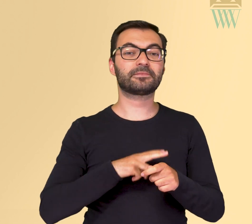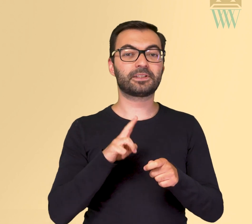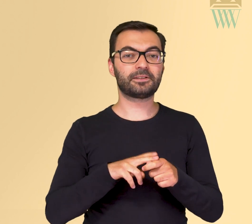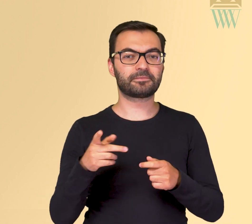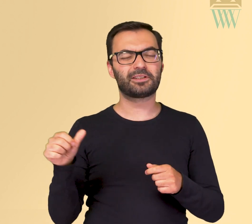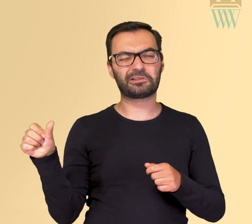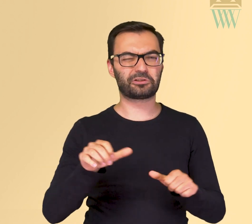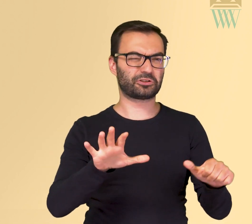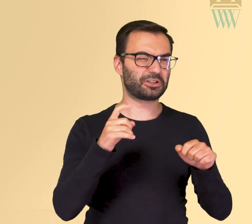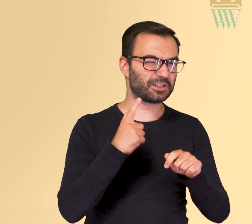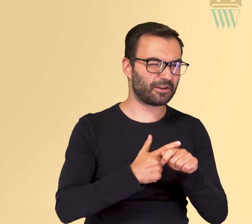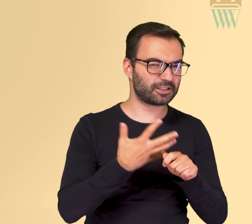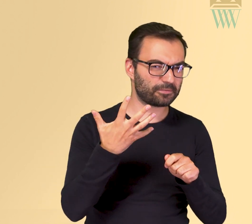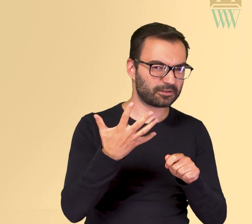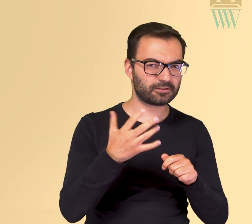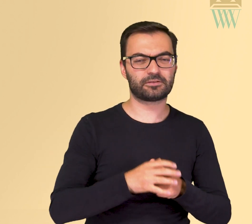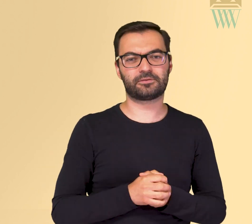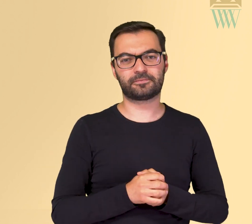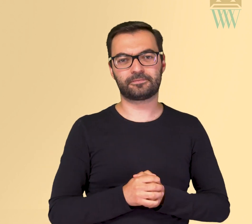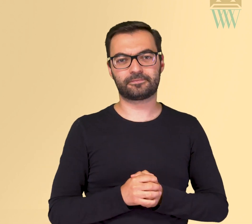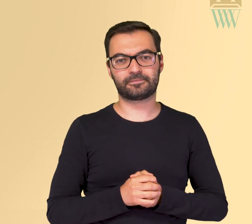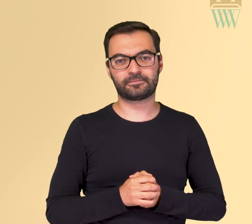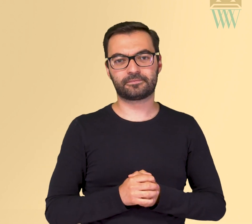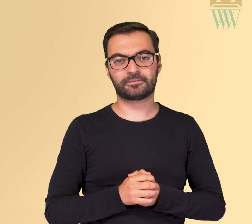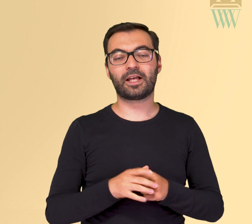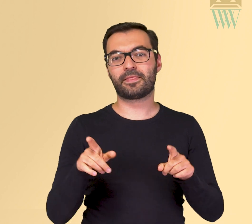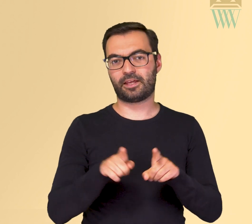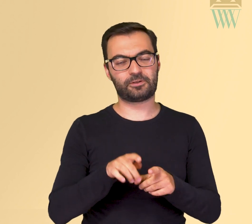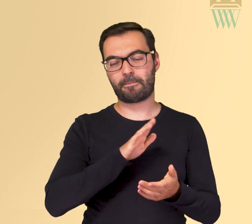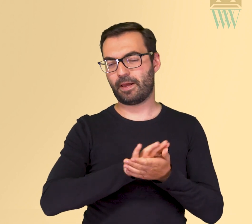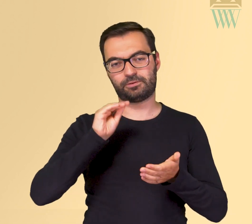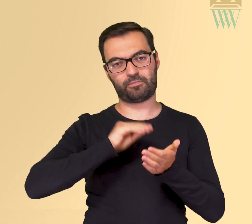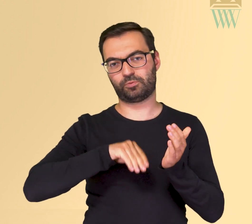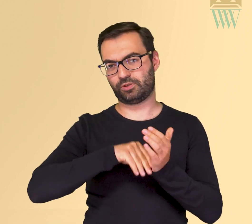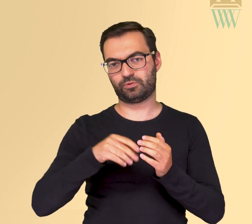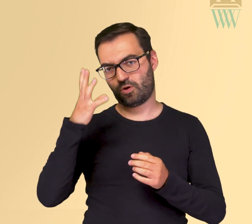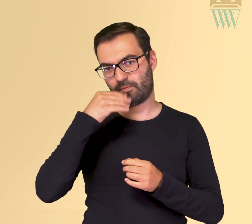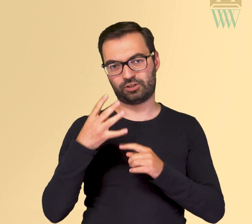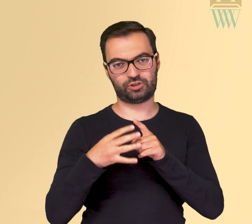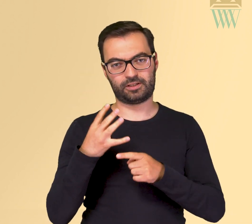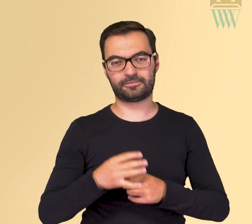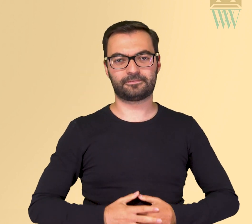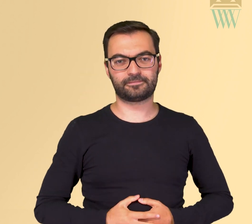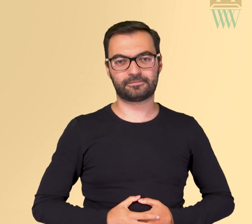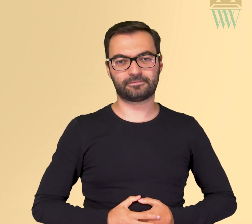datowane na około 1625 r., również niesygnowane.